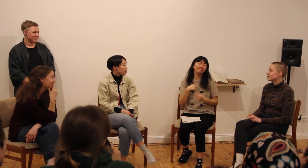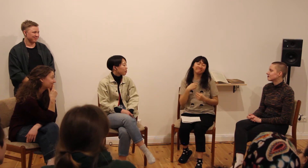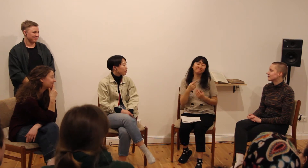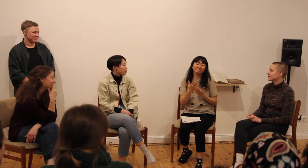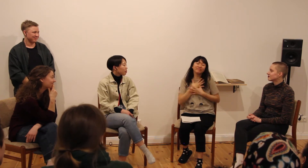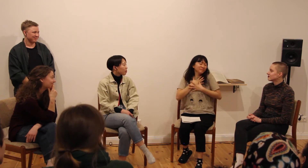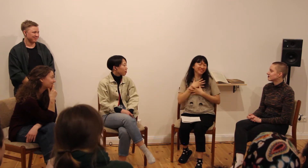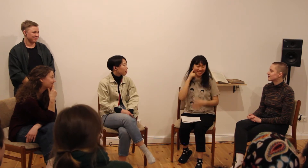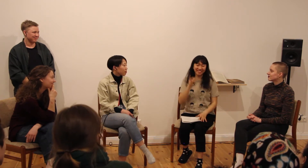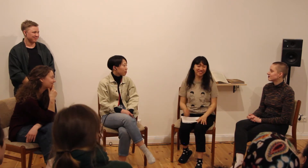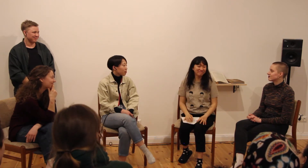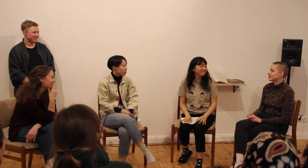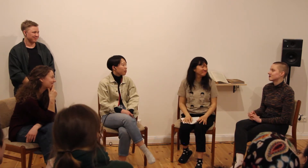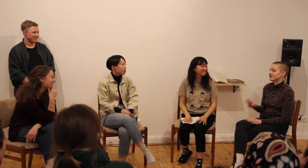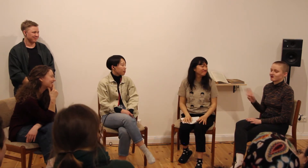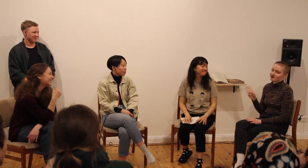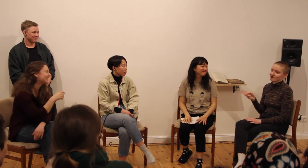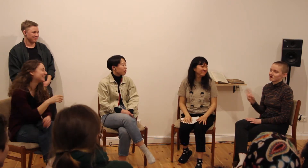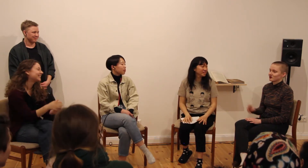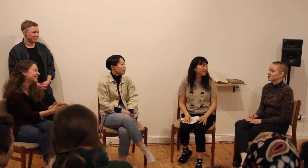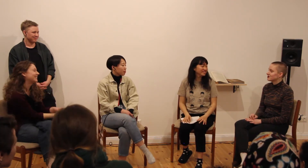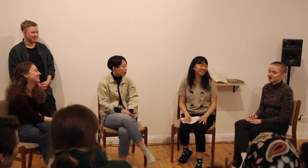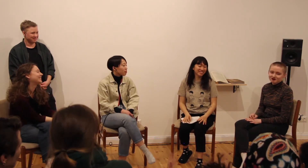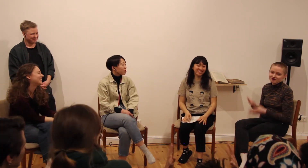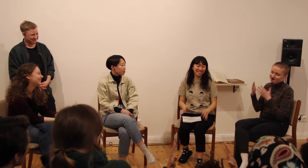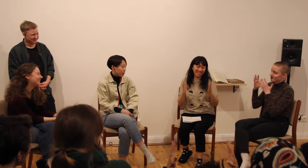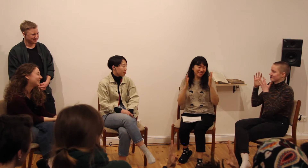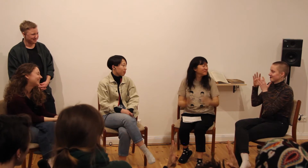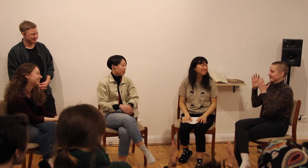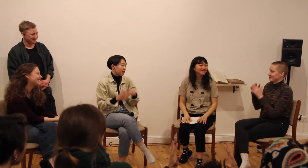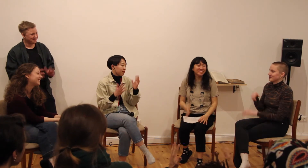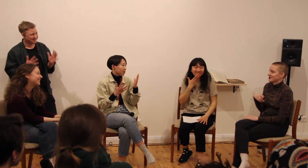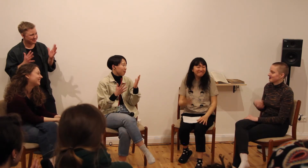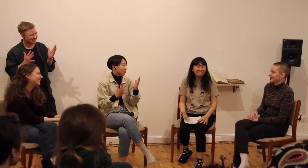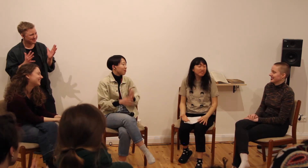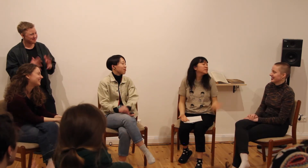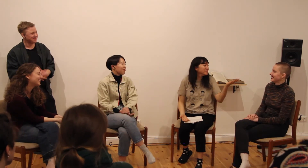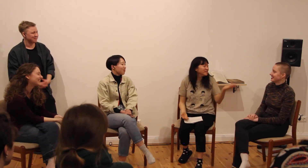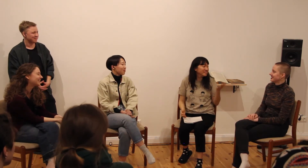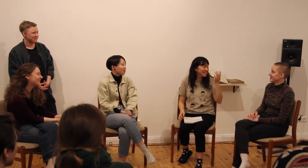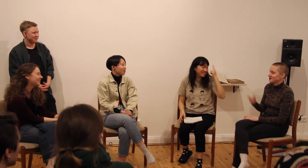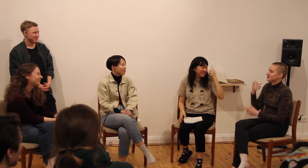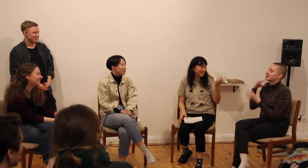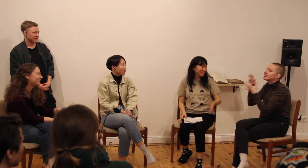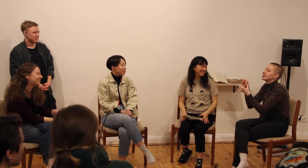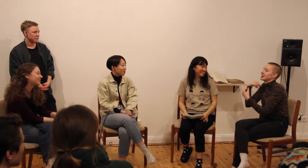Es ging euch vielleicht auch ähnlich, wie das was es bei mir ausgelöst hat. Es war sehr schön. Dana möchtest du noch was sagen?